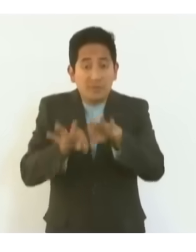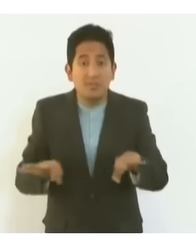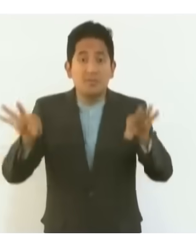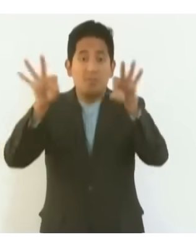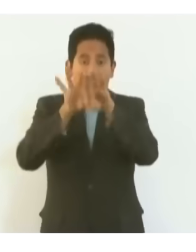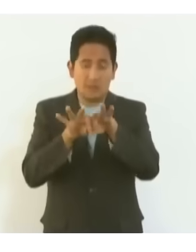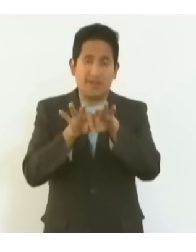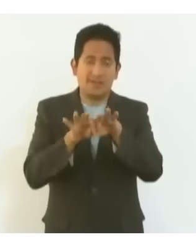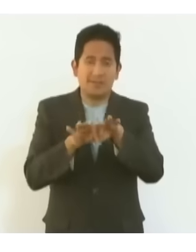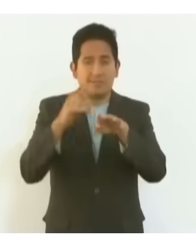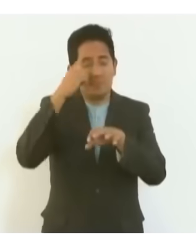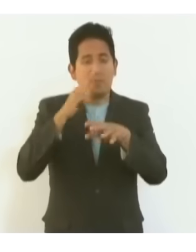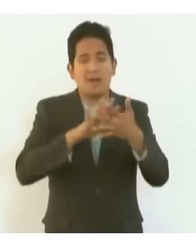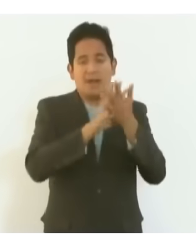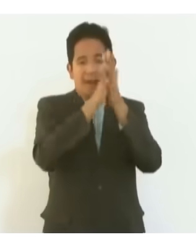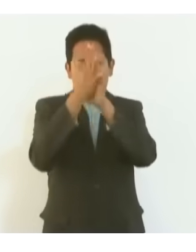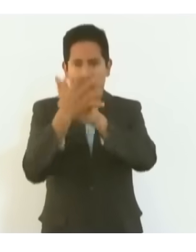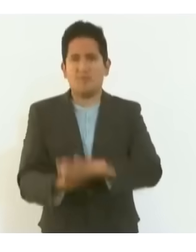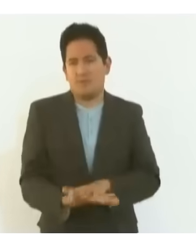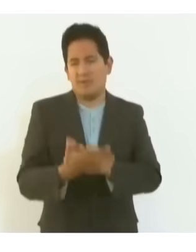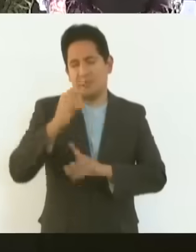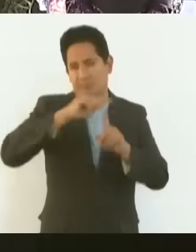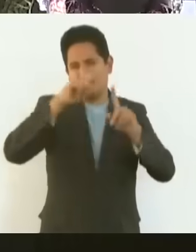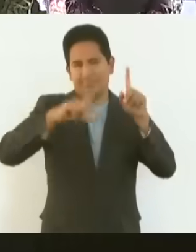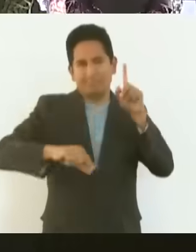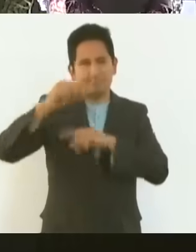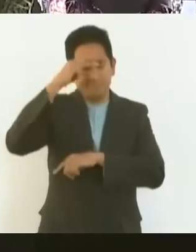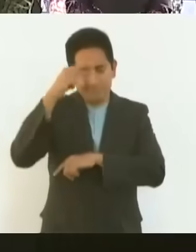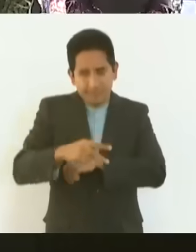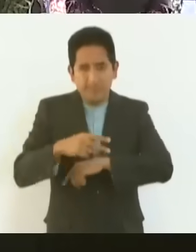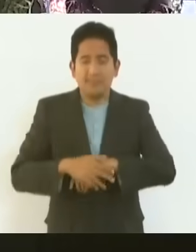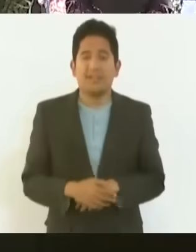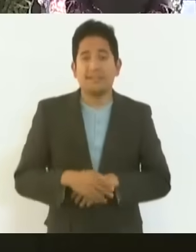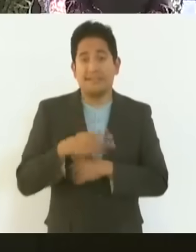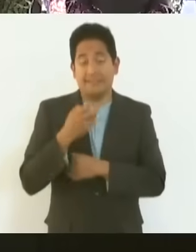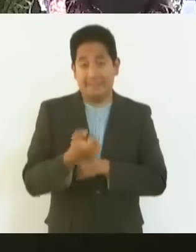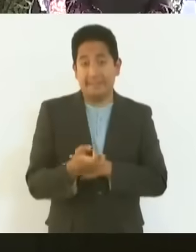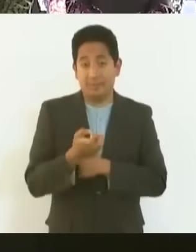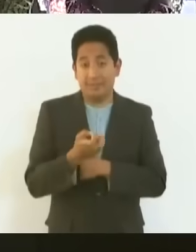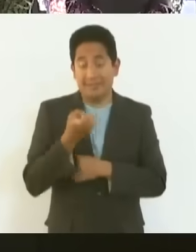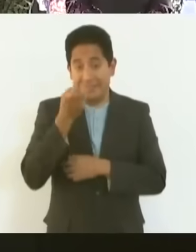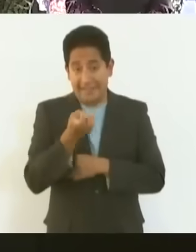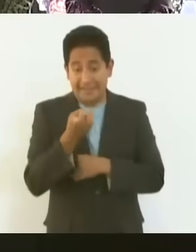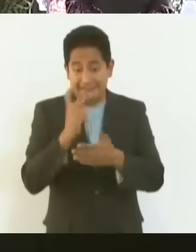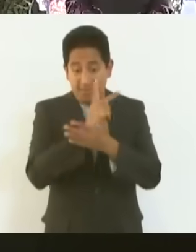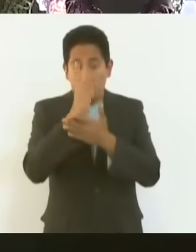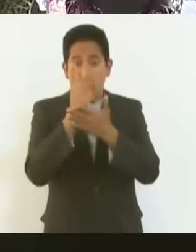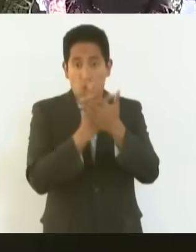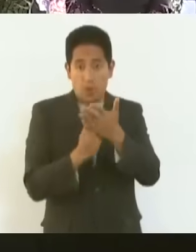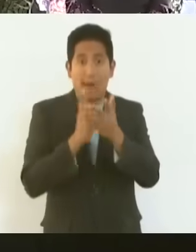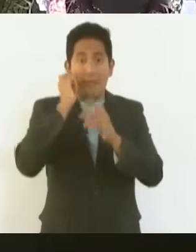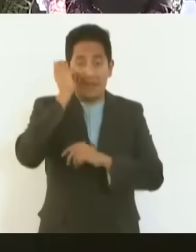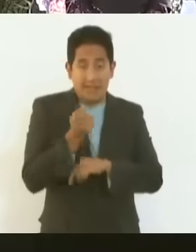nuestro país. Y en atención a las causas está este programa, desarmar, que ninguna familia tenga un